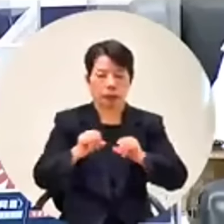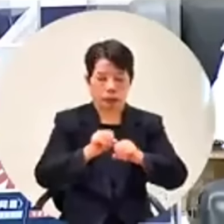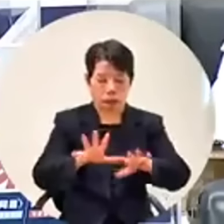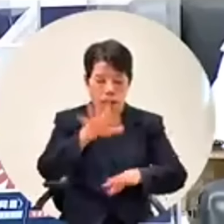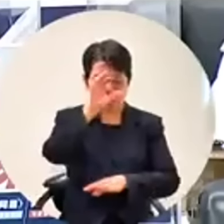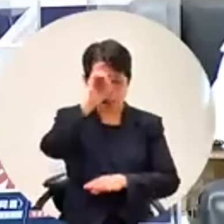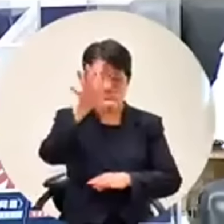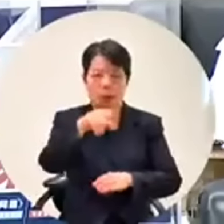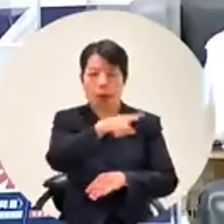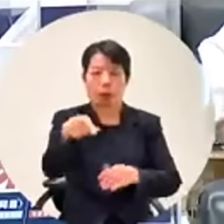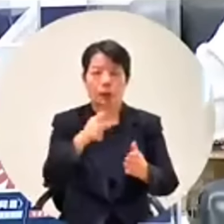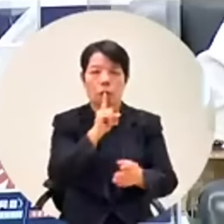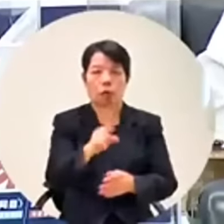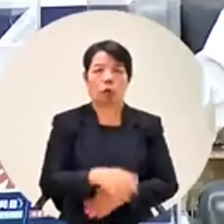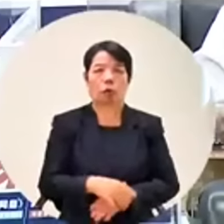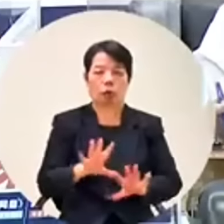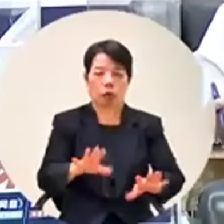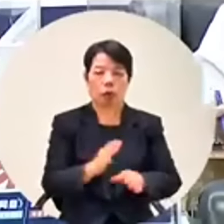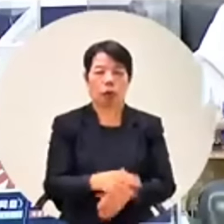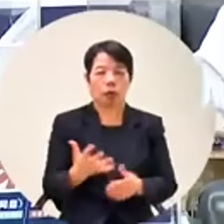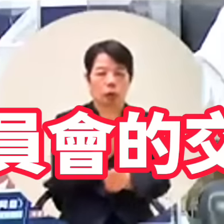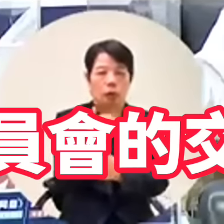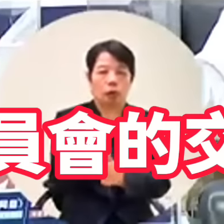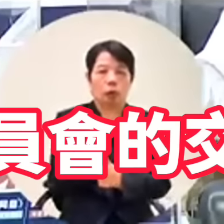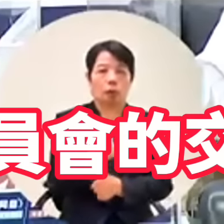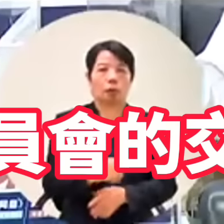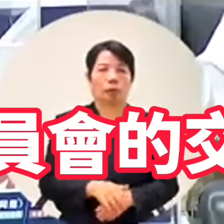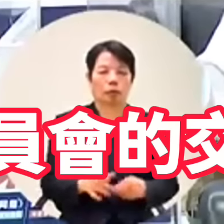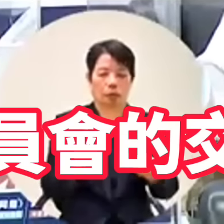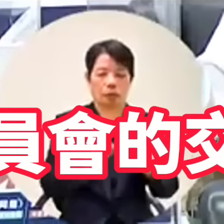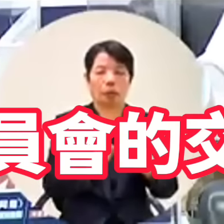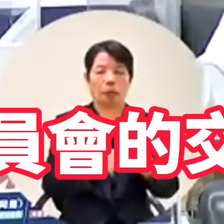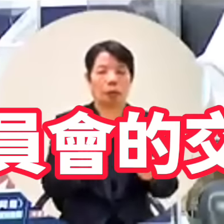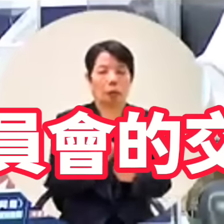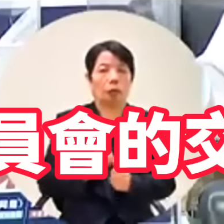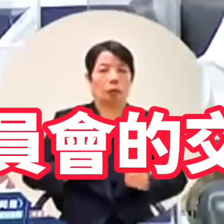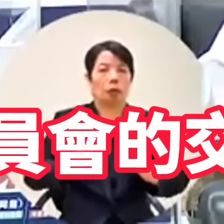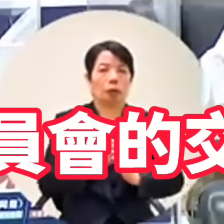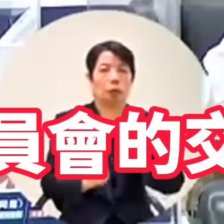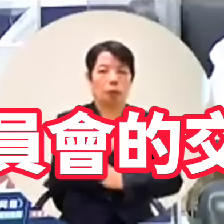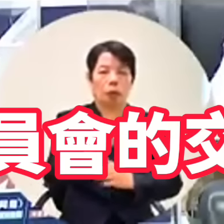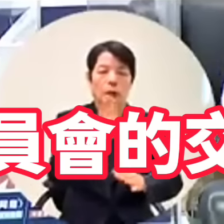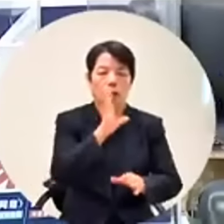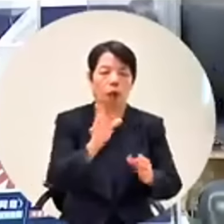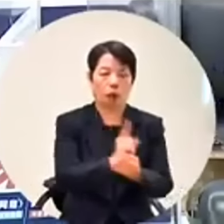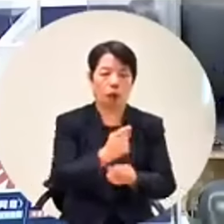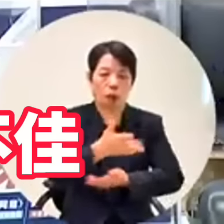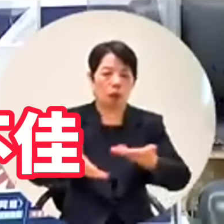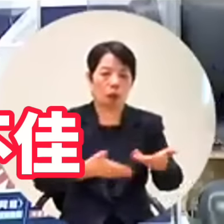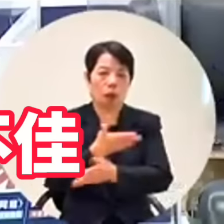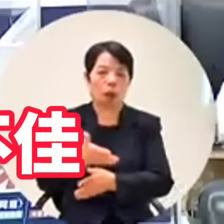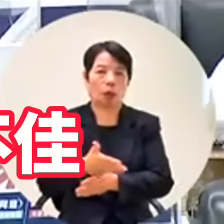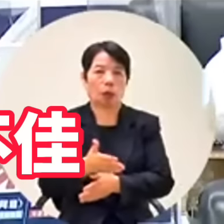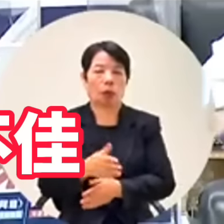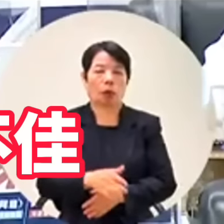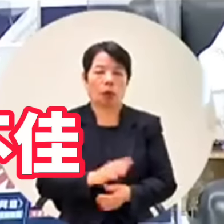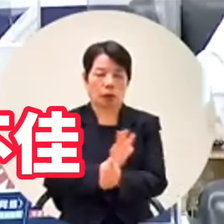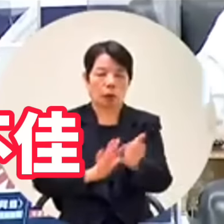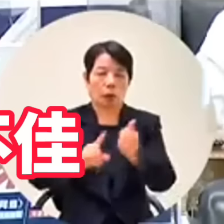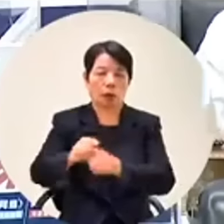無力領導 權力被架空 副局長禁止各項單項委員會的交流 造成運動氣氛不佳